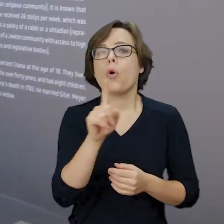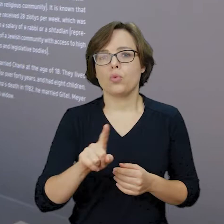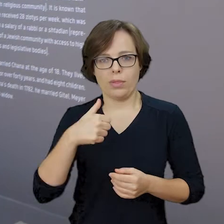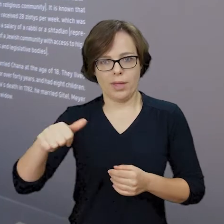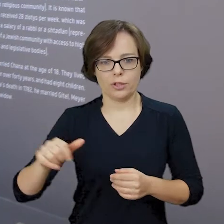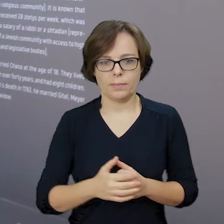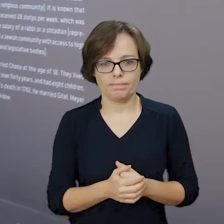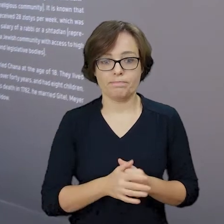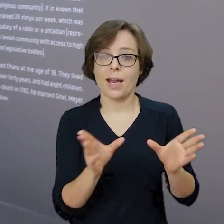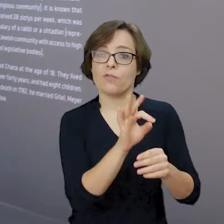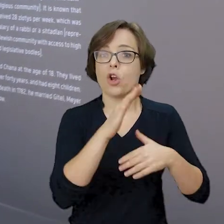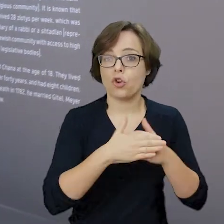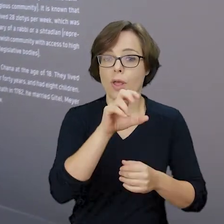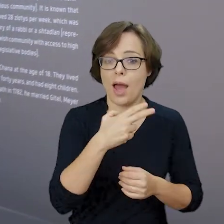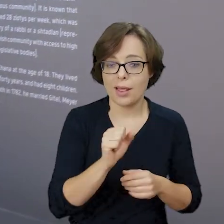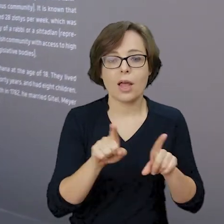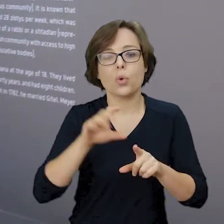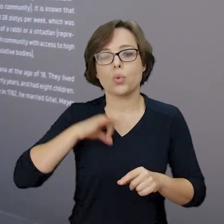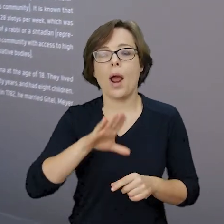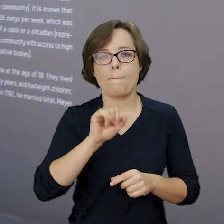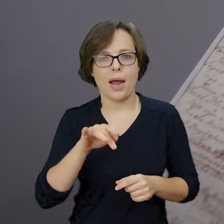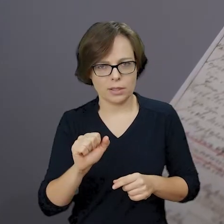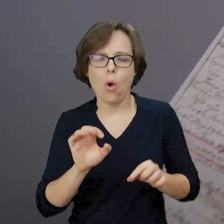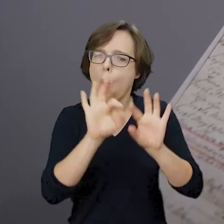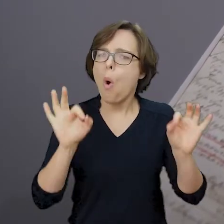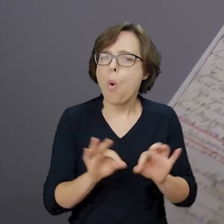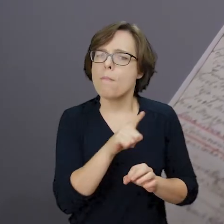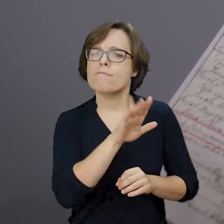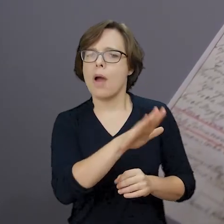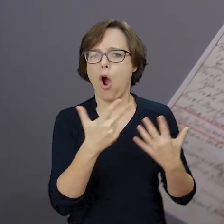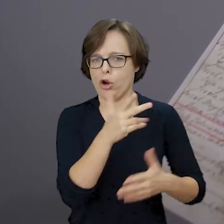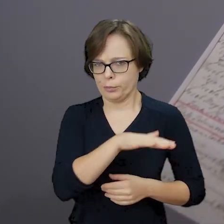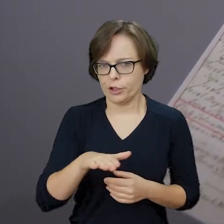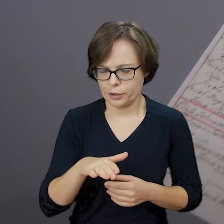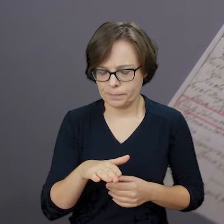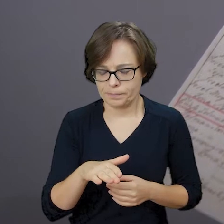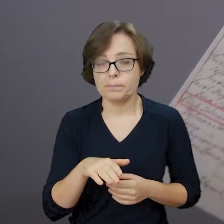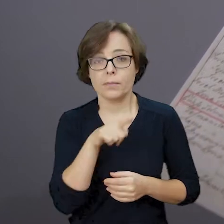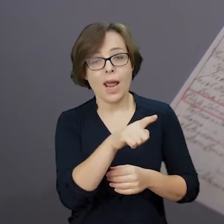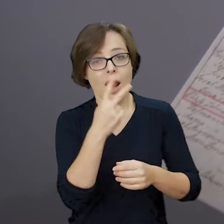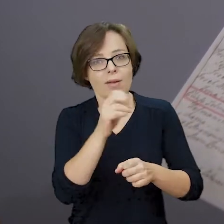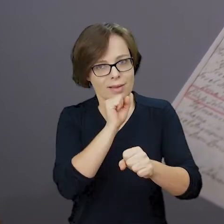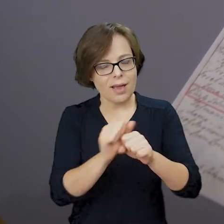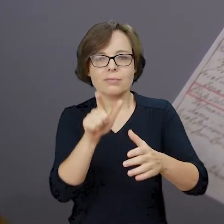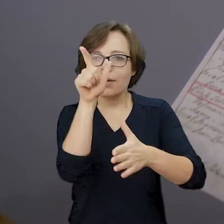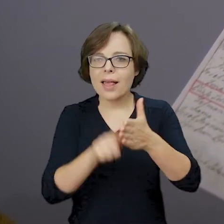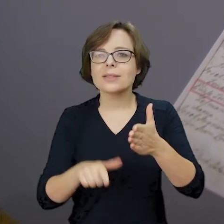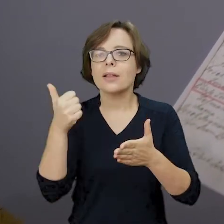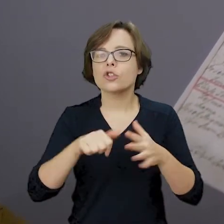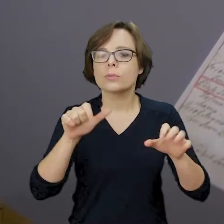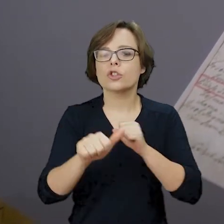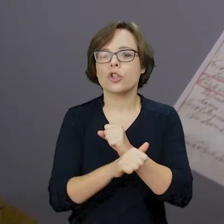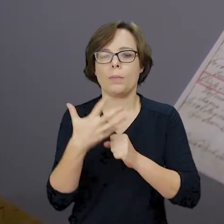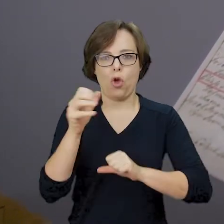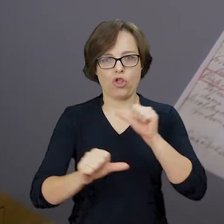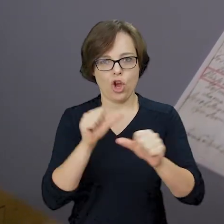Razem z żoną Chaną, i córką Basią jedną z ośmiorga dzieci, występuje w cenzusie z 1765 roku,